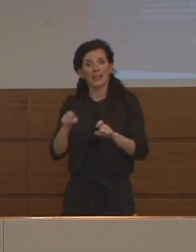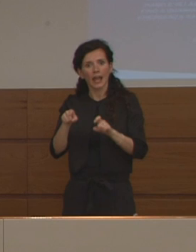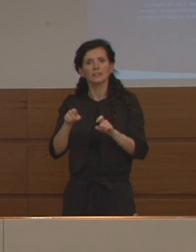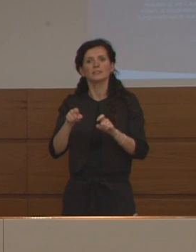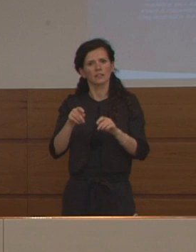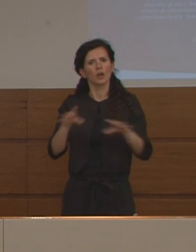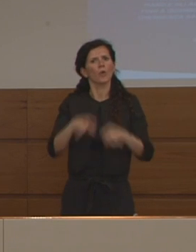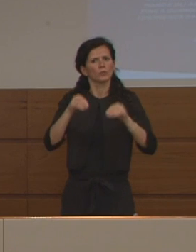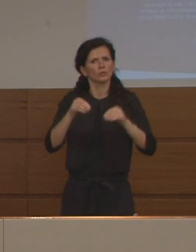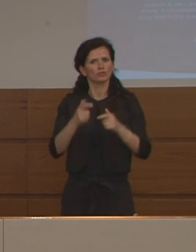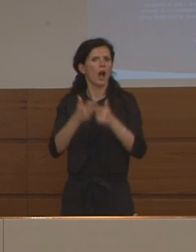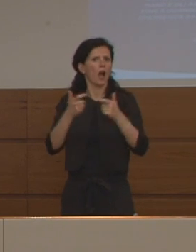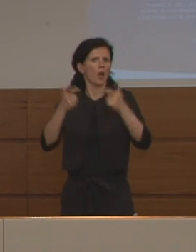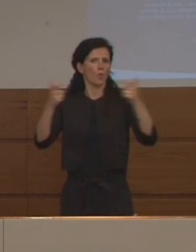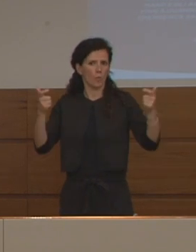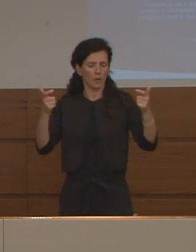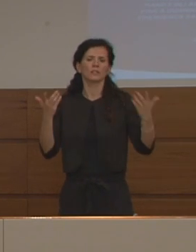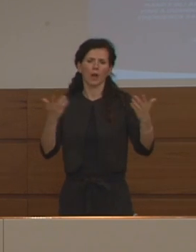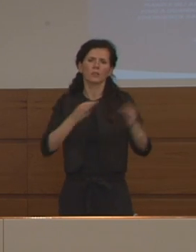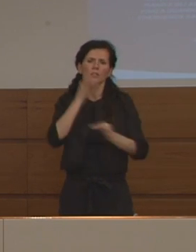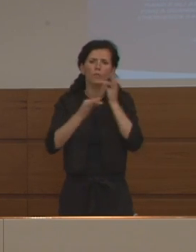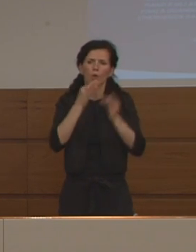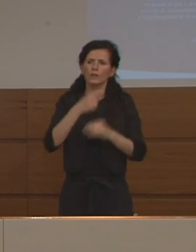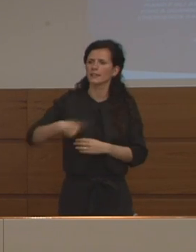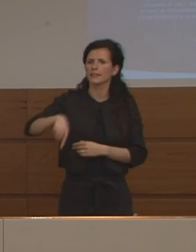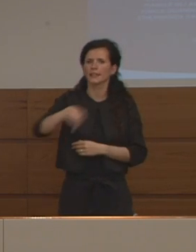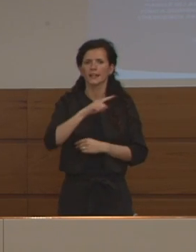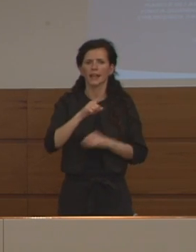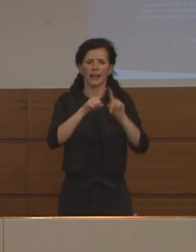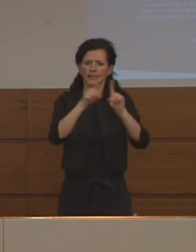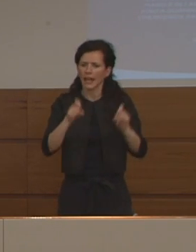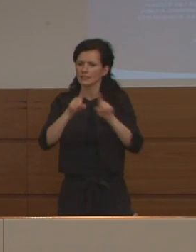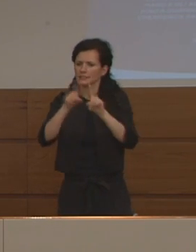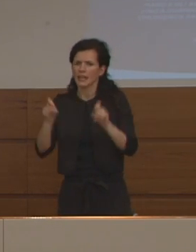giorno, quindi stiamo facendo più test. Che è una cosa ovviamente utile per